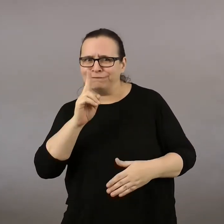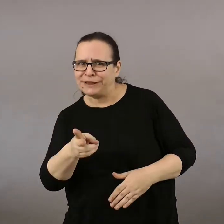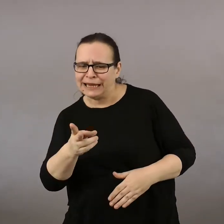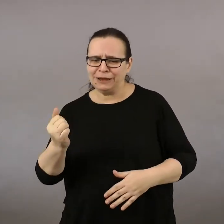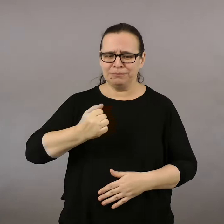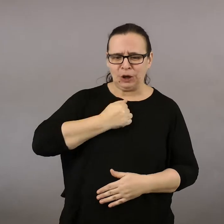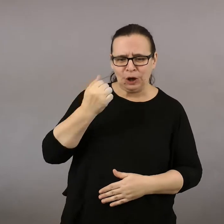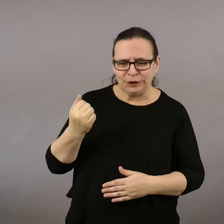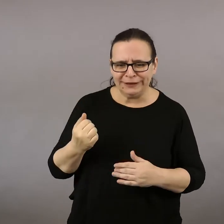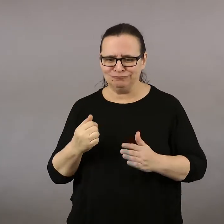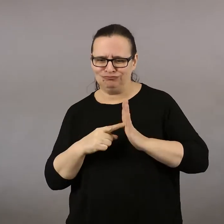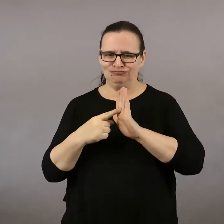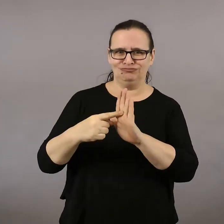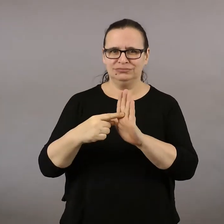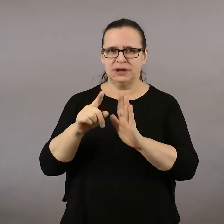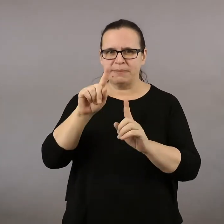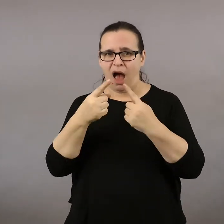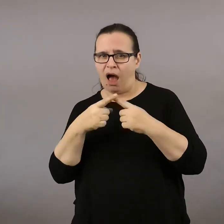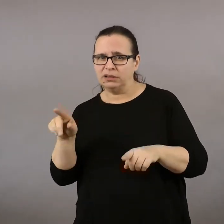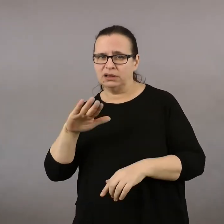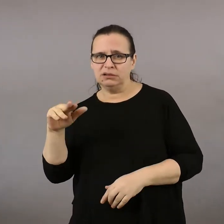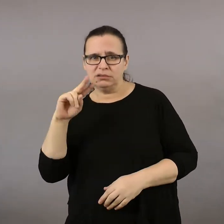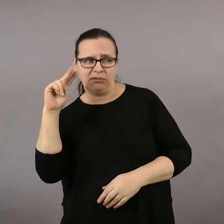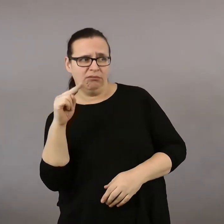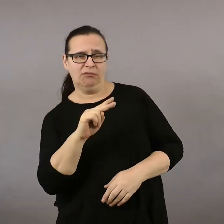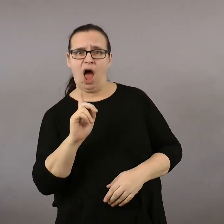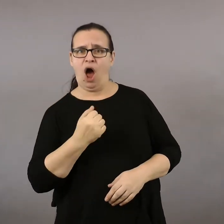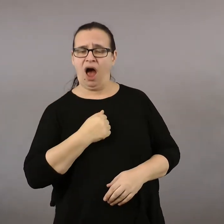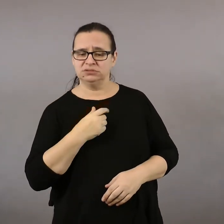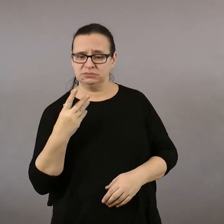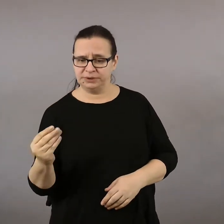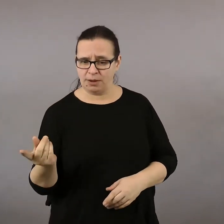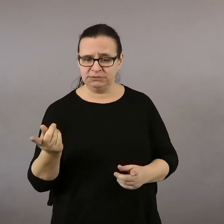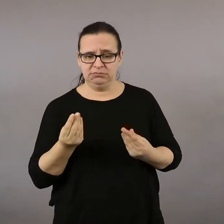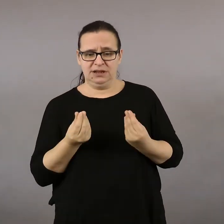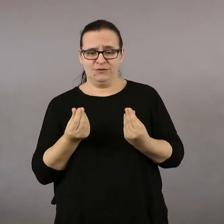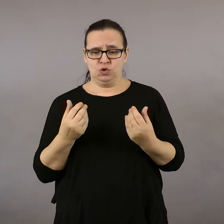Auch mal frech und mutig sein Wenn die anderen Kinder Angst bekommen